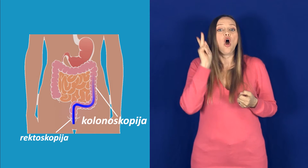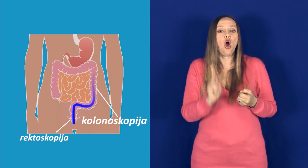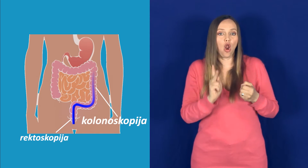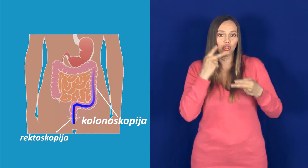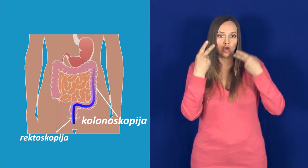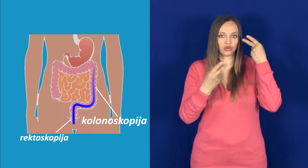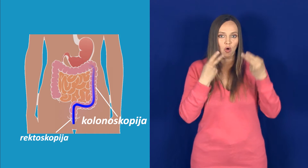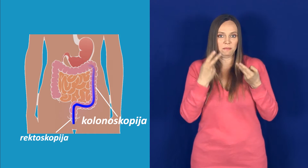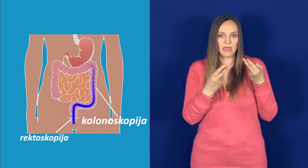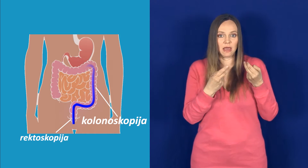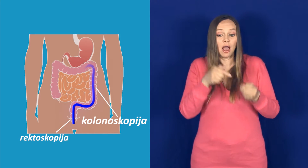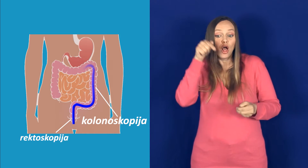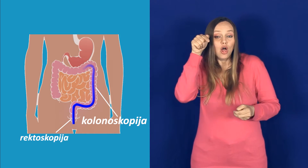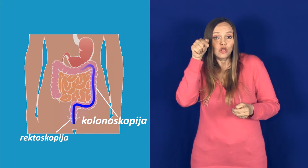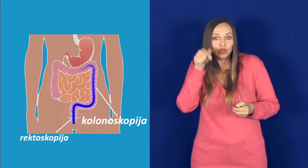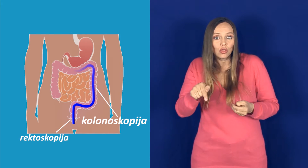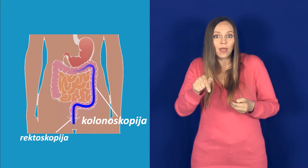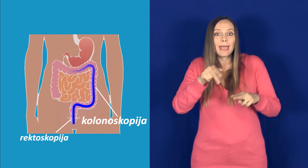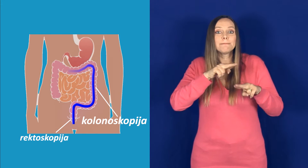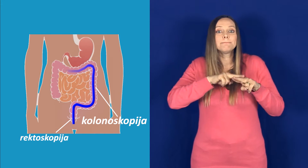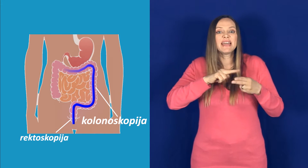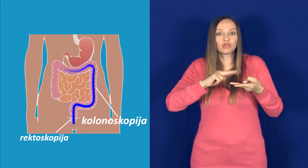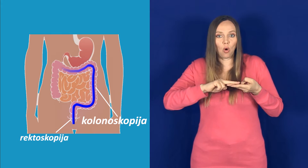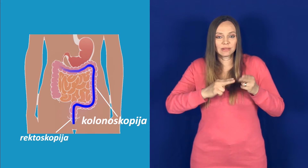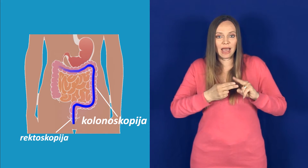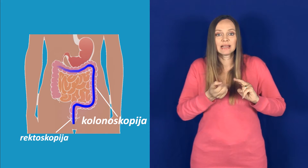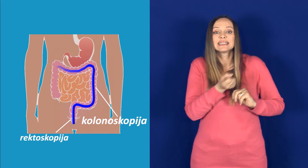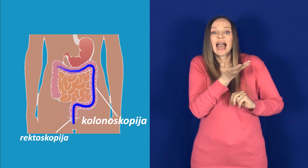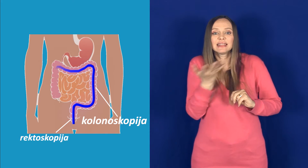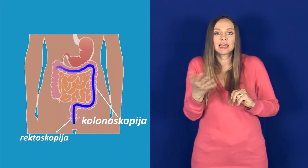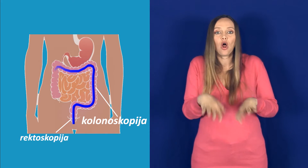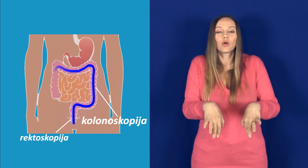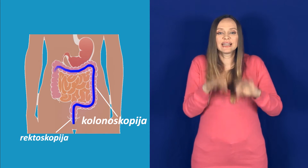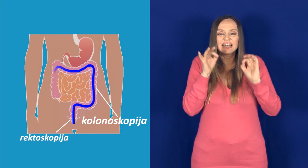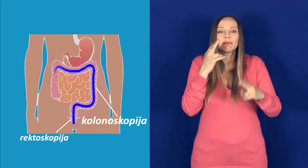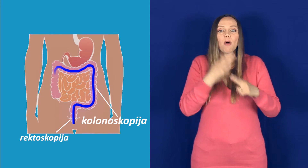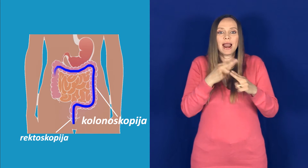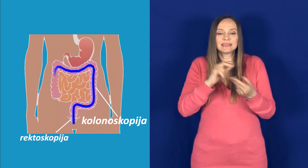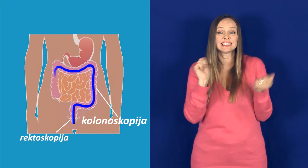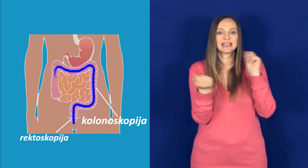To je metoda, s katero odkrivamo bolezenske spremembe na debelem črevesu in danki.